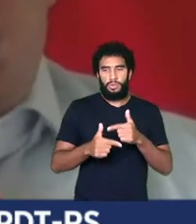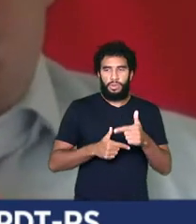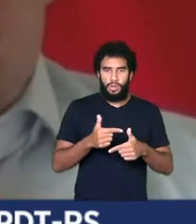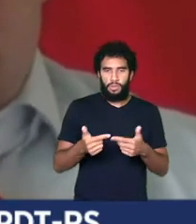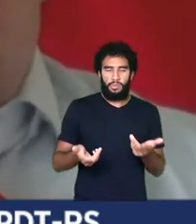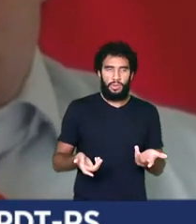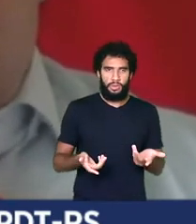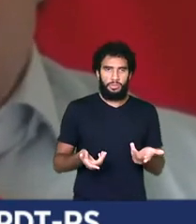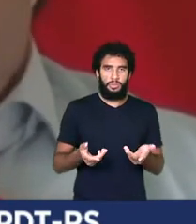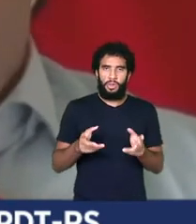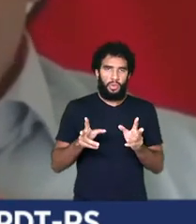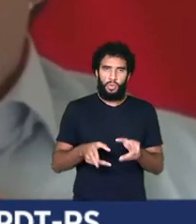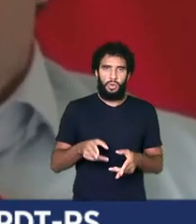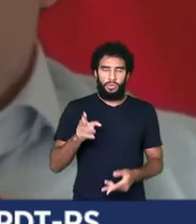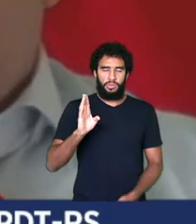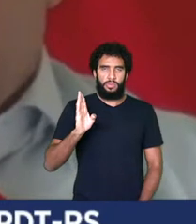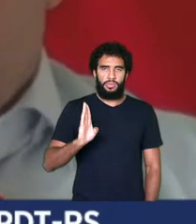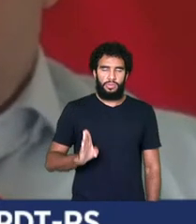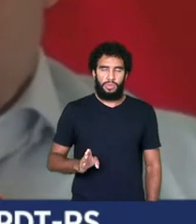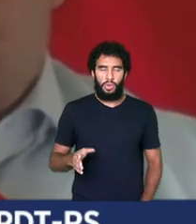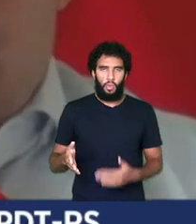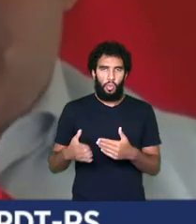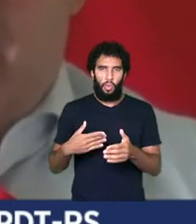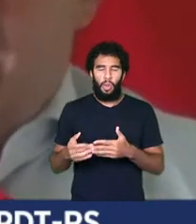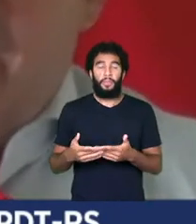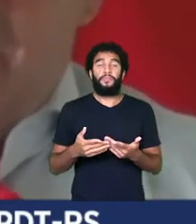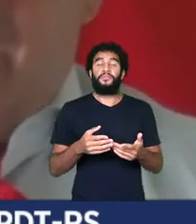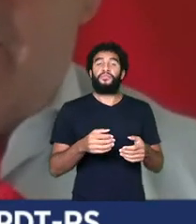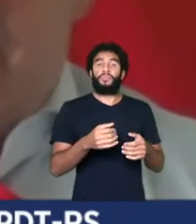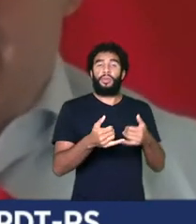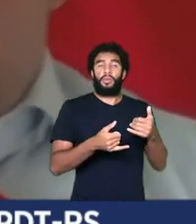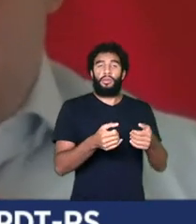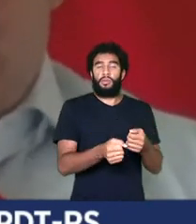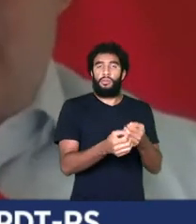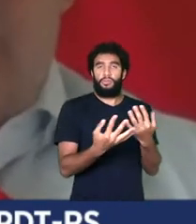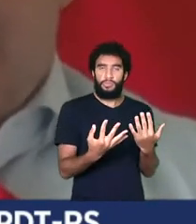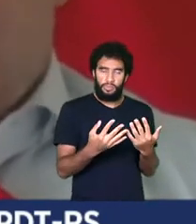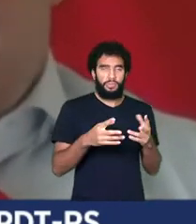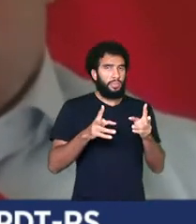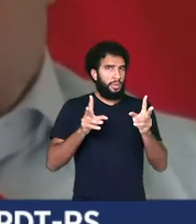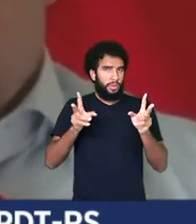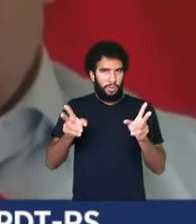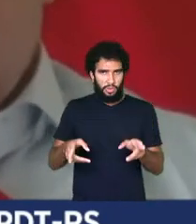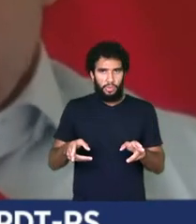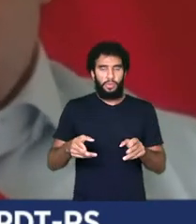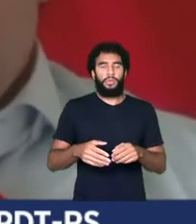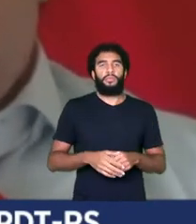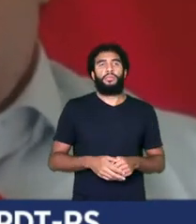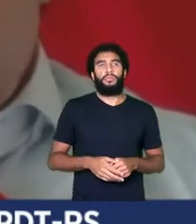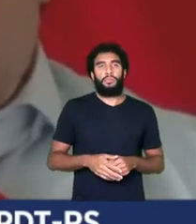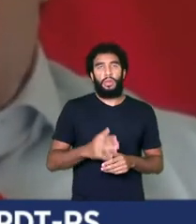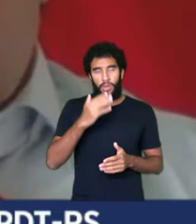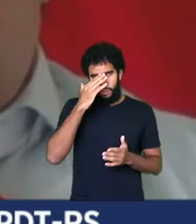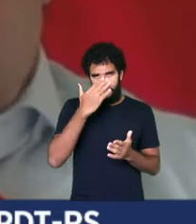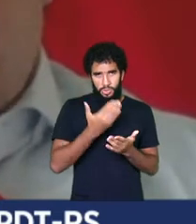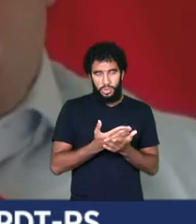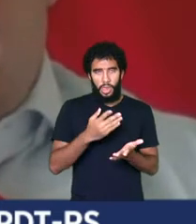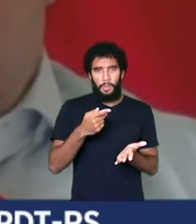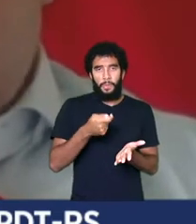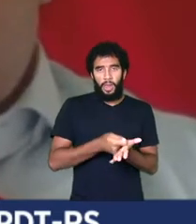SOBRE TODA A ATIVIDADE, INFELIZMENTE TODA A ATIVIDADE NO BRASIL, E VÃO PAGAR ATÉ A MÉDIA UM POUCO MAIS ALTO. POR